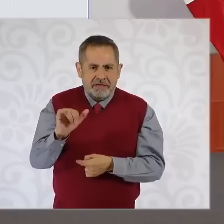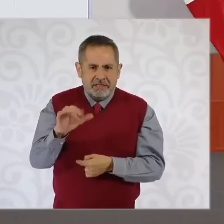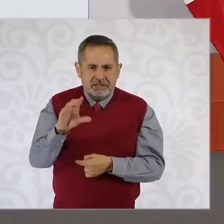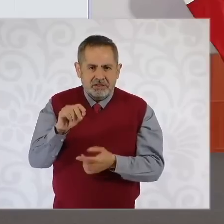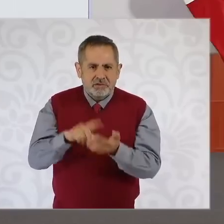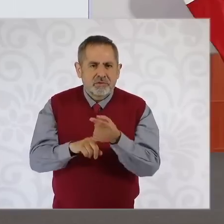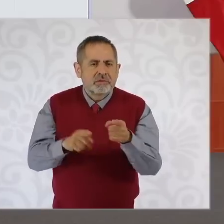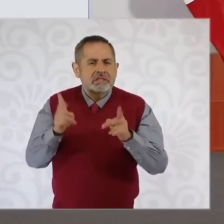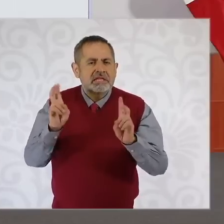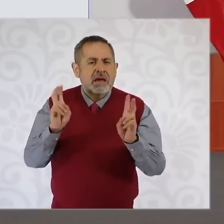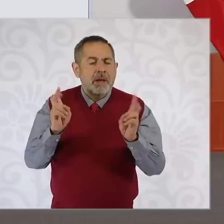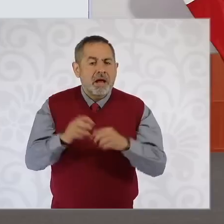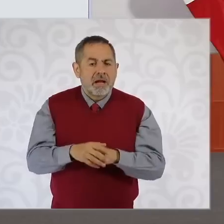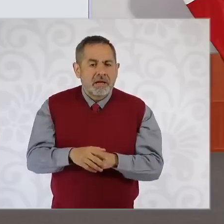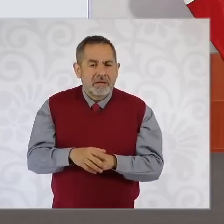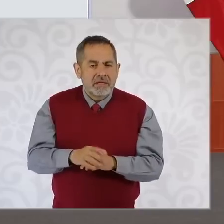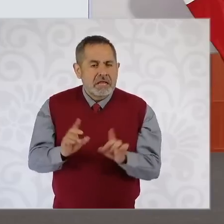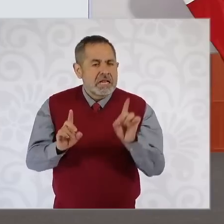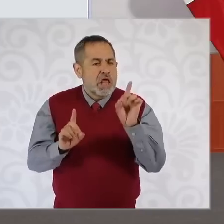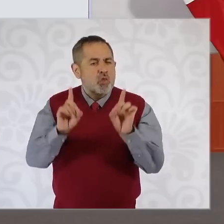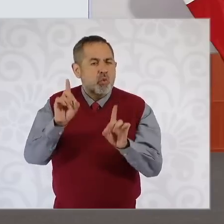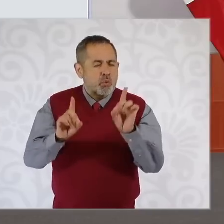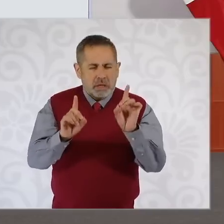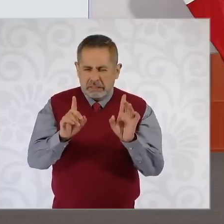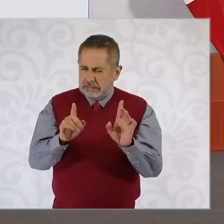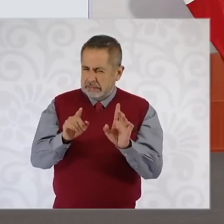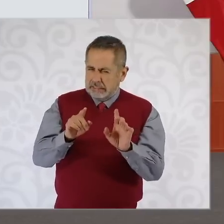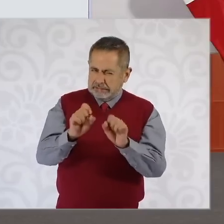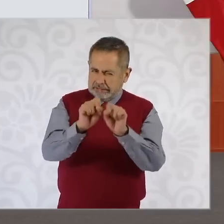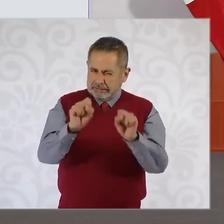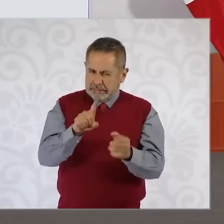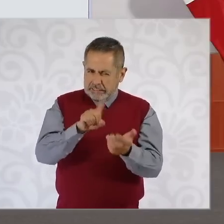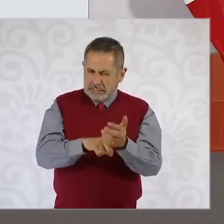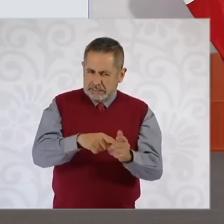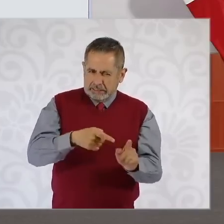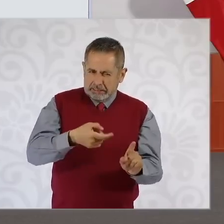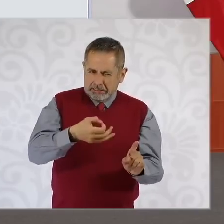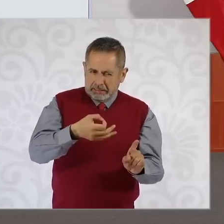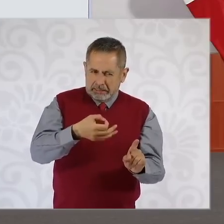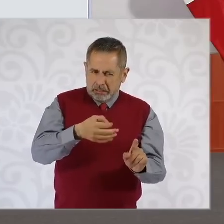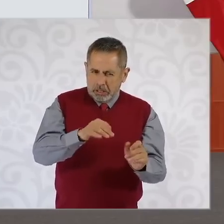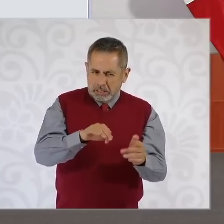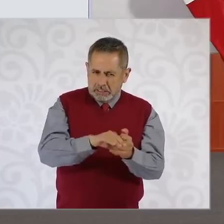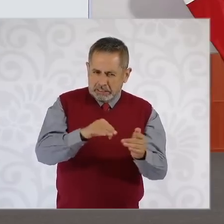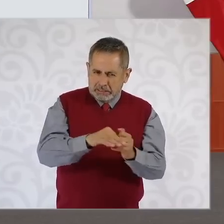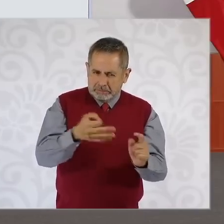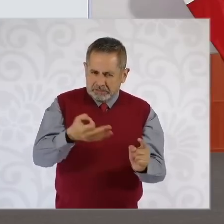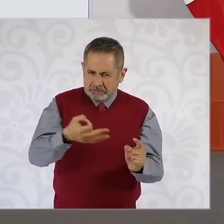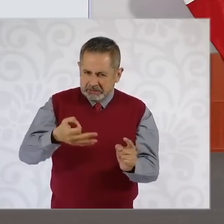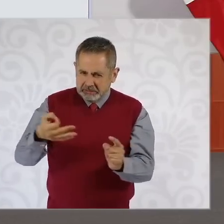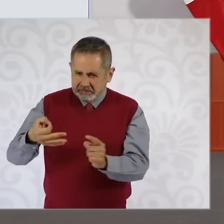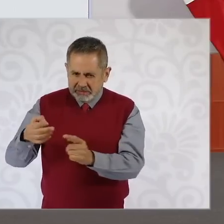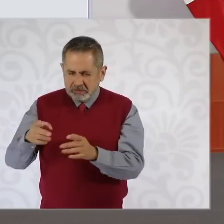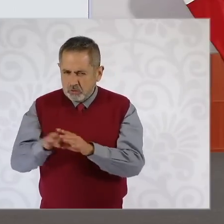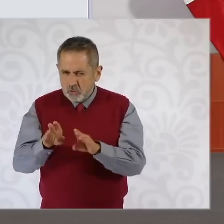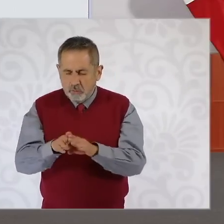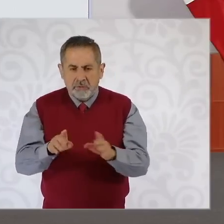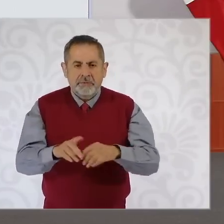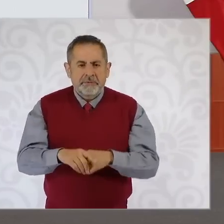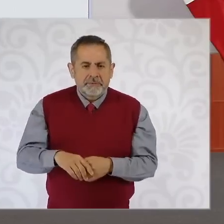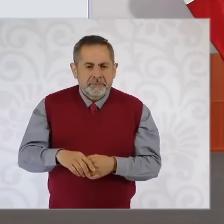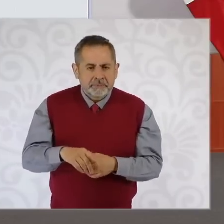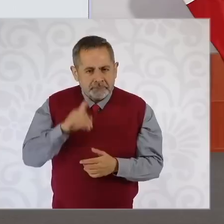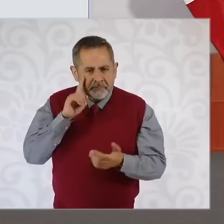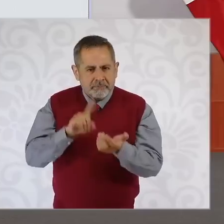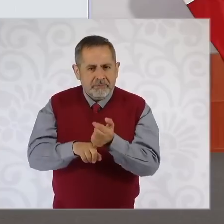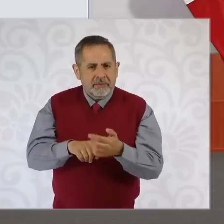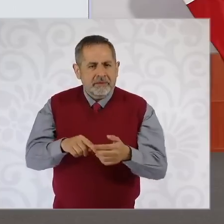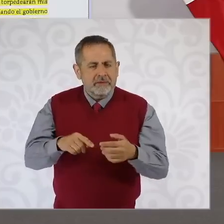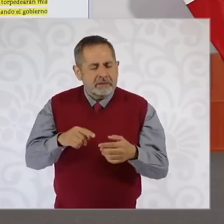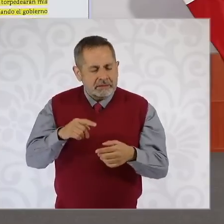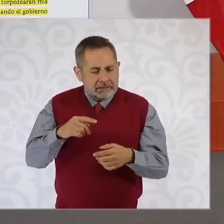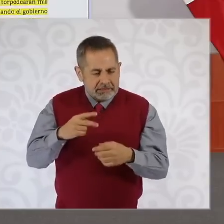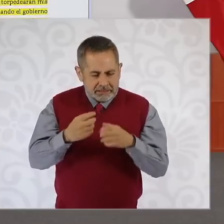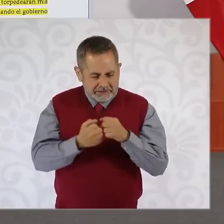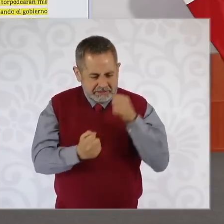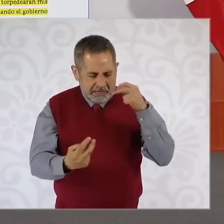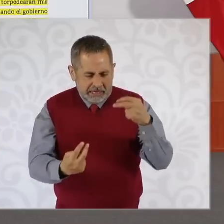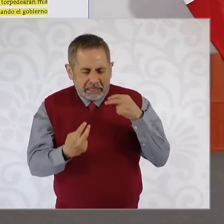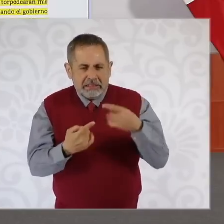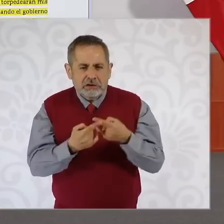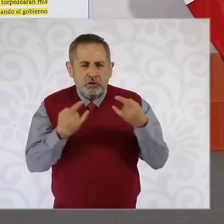duda sistemática autobiografía política epílogo de Luis Rubio